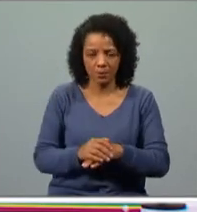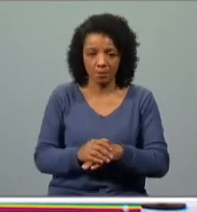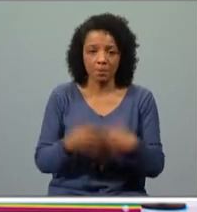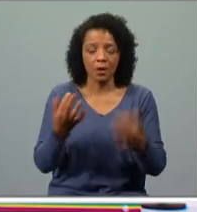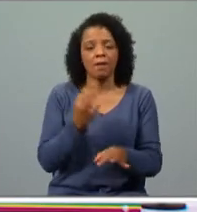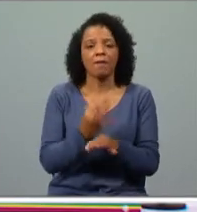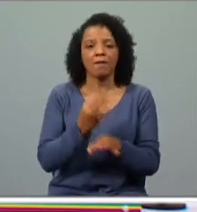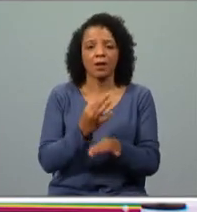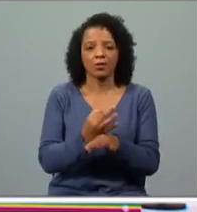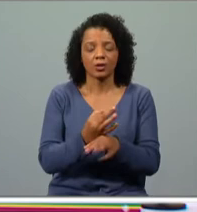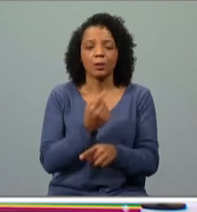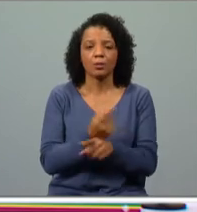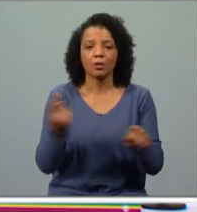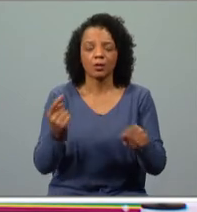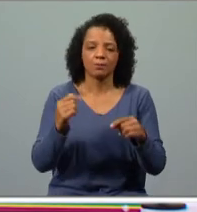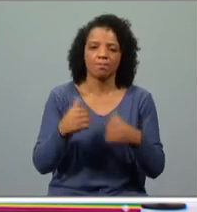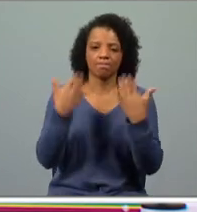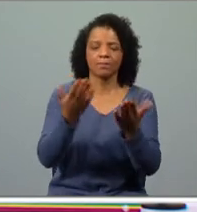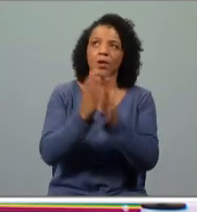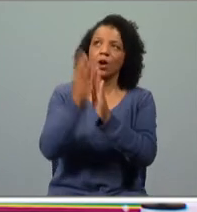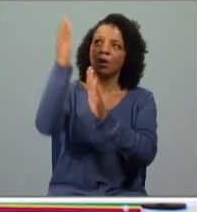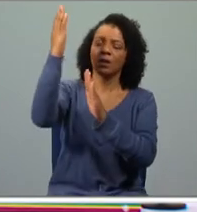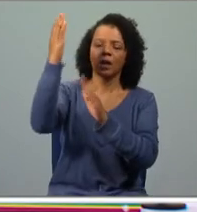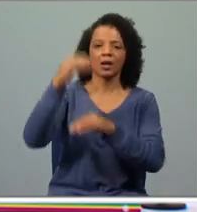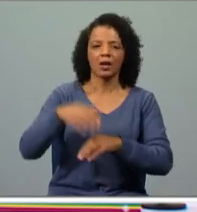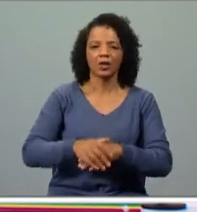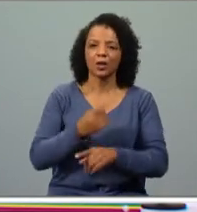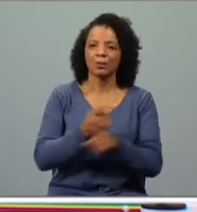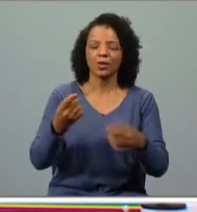festa para oferecer em homenagem aos Deuses por terem ganho aquela Guerra o 為紀念上帝贏得了那場戰爭